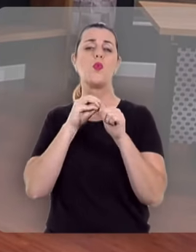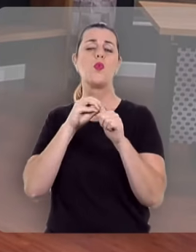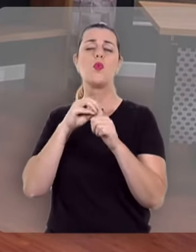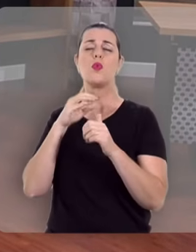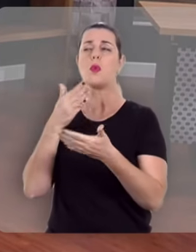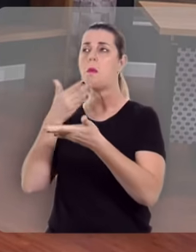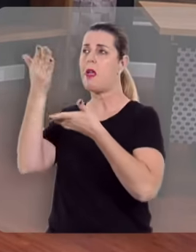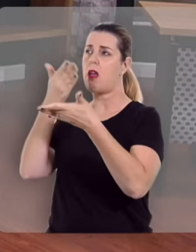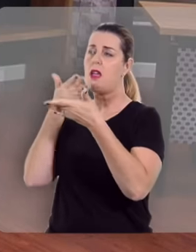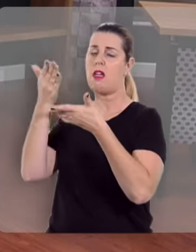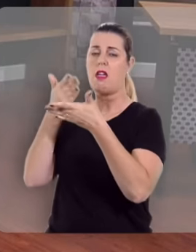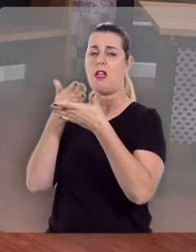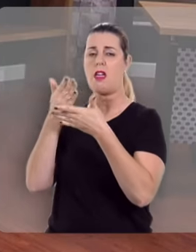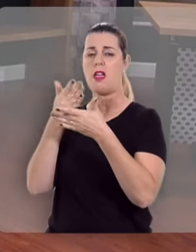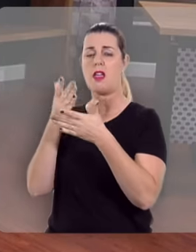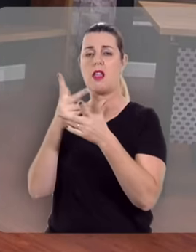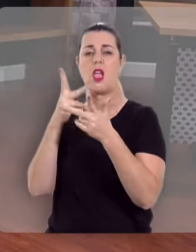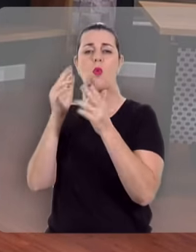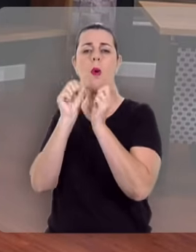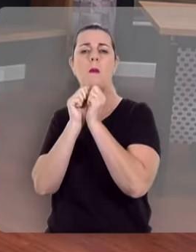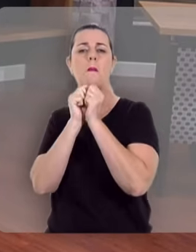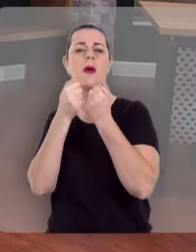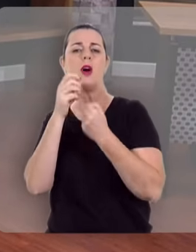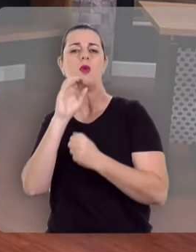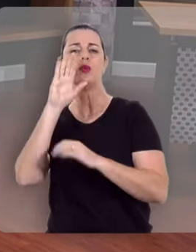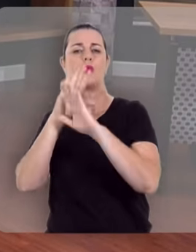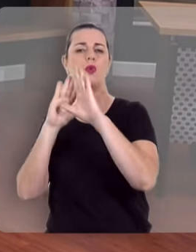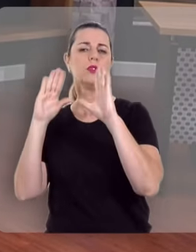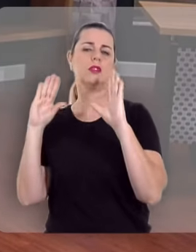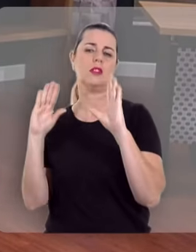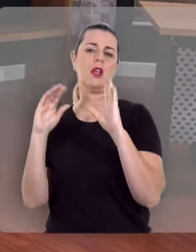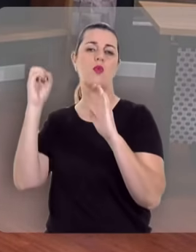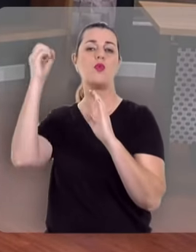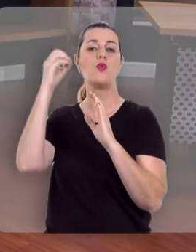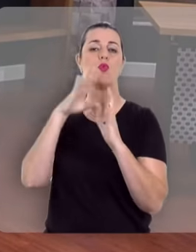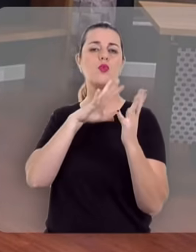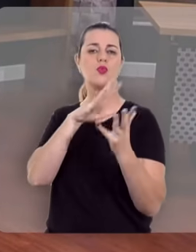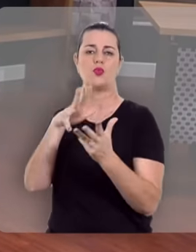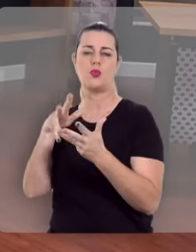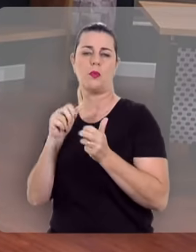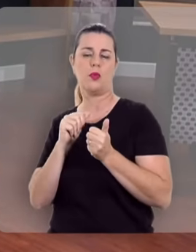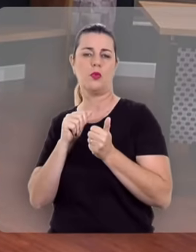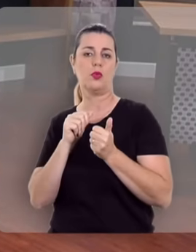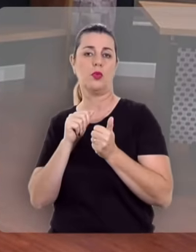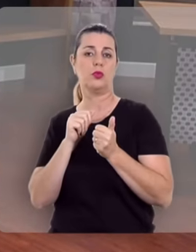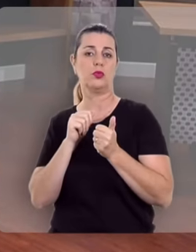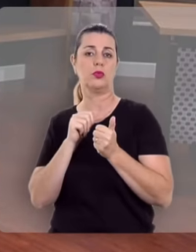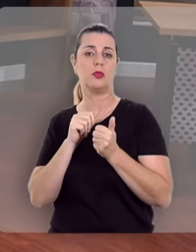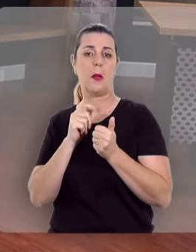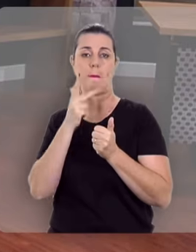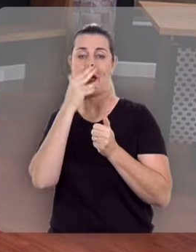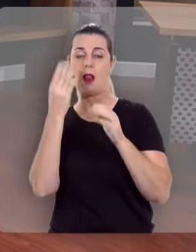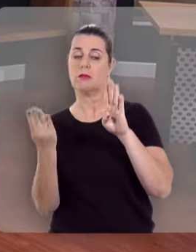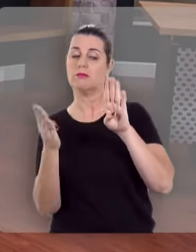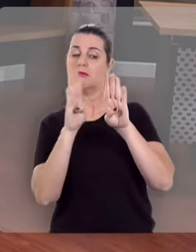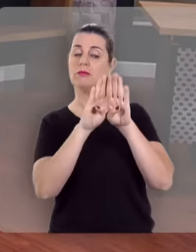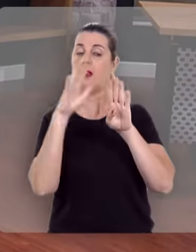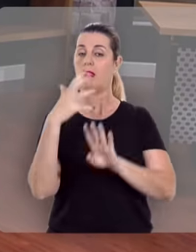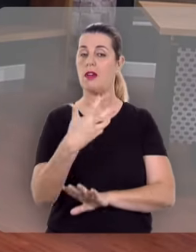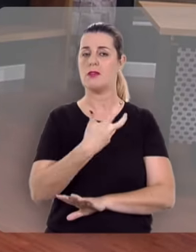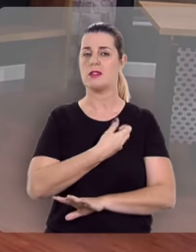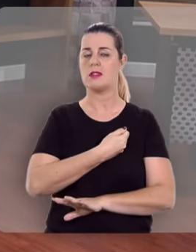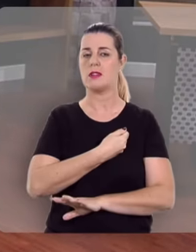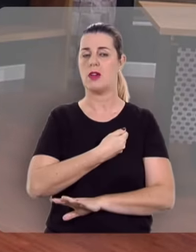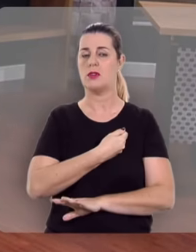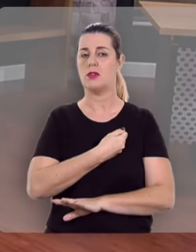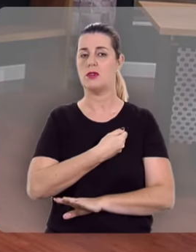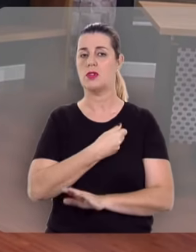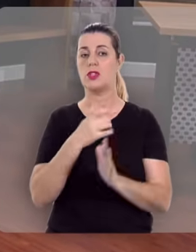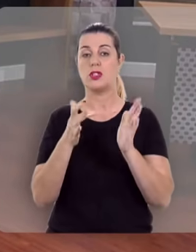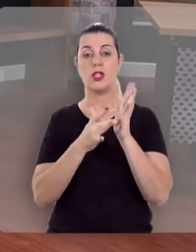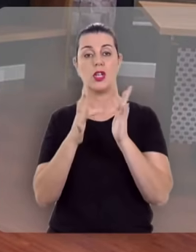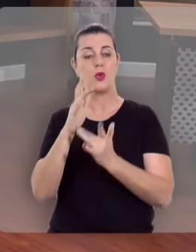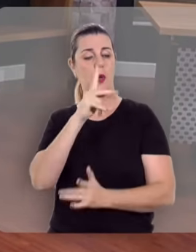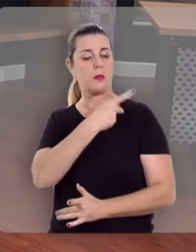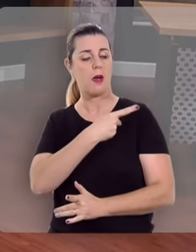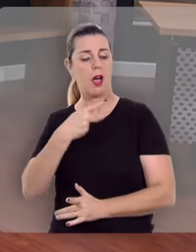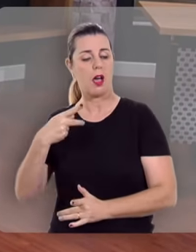e ele é o pão do céu ele a luz do mundo ele é a porta da salvação ele é o pastor que deu a vida